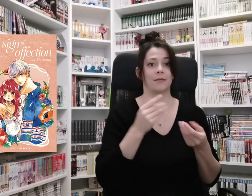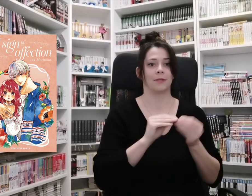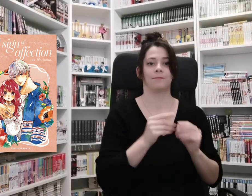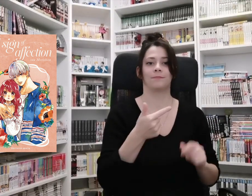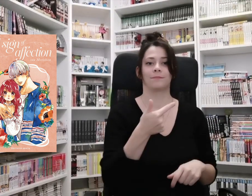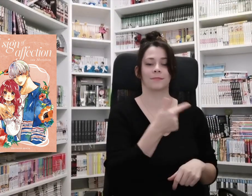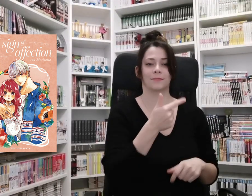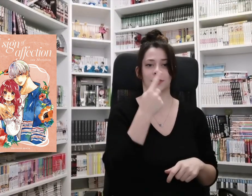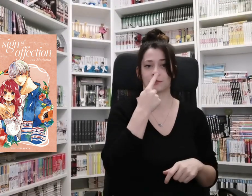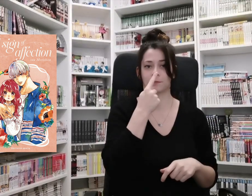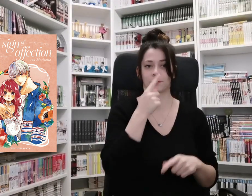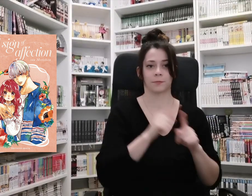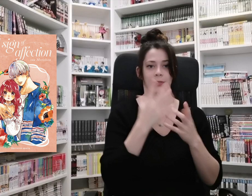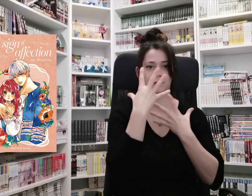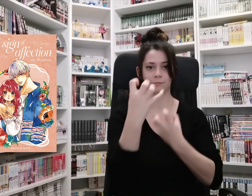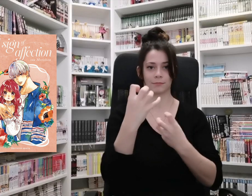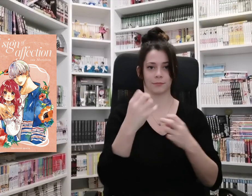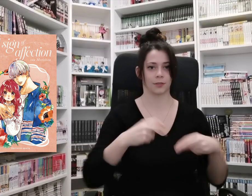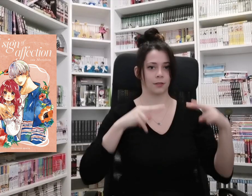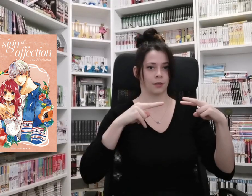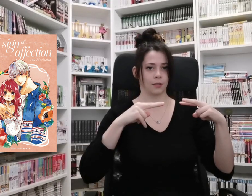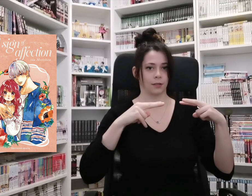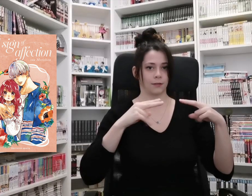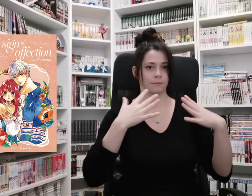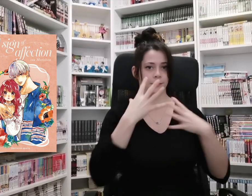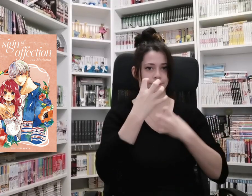Ils sont attirés l’un par l’autre…